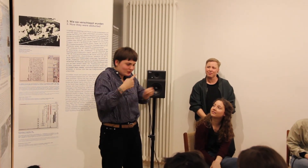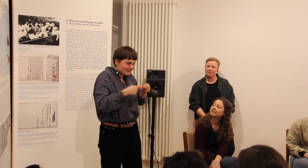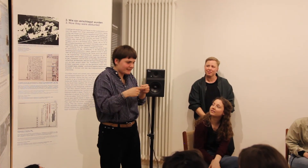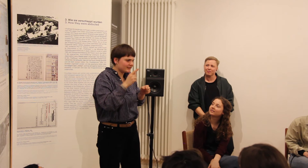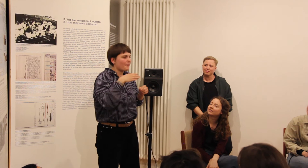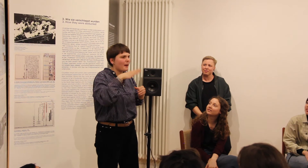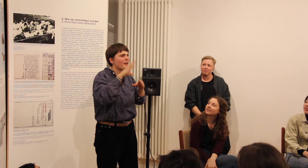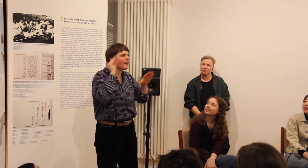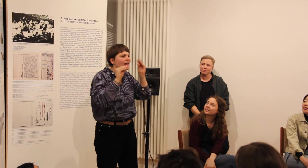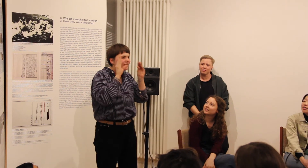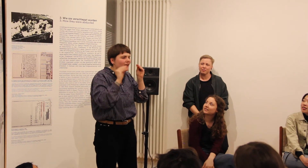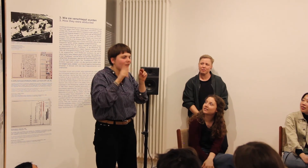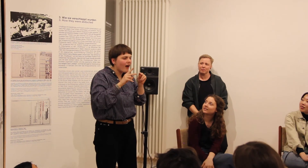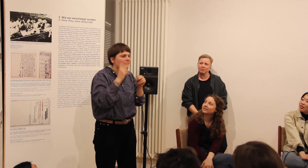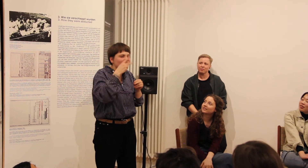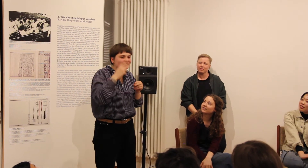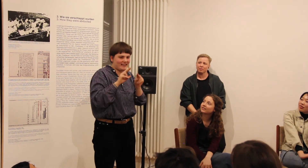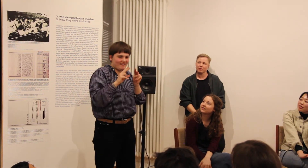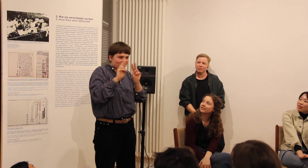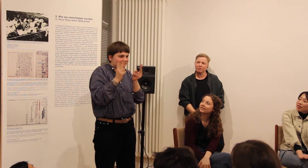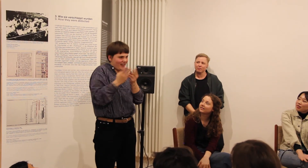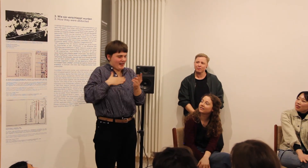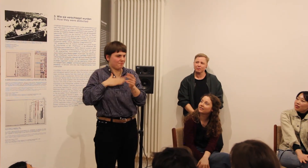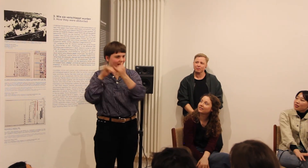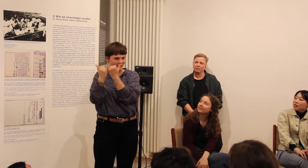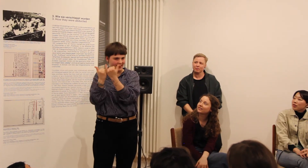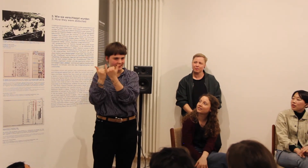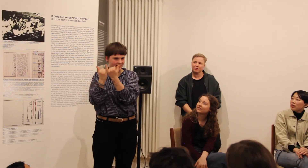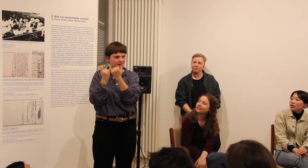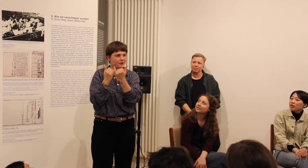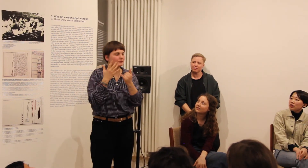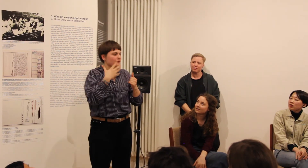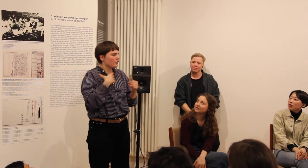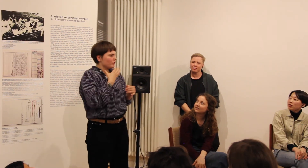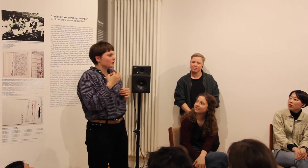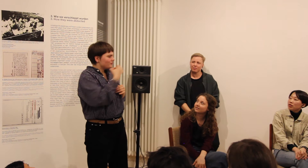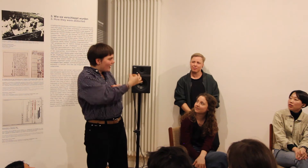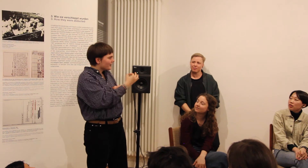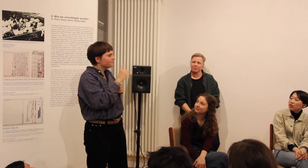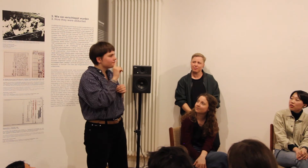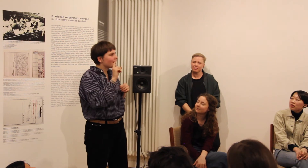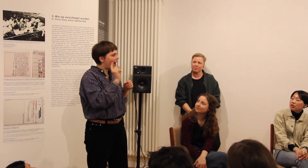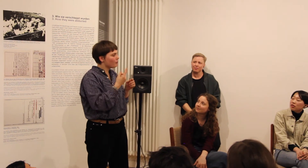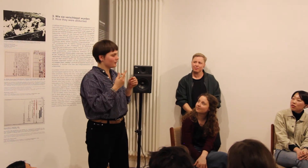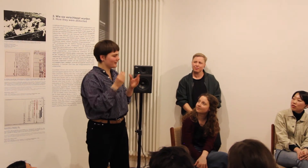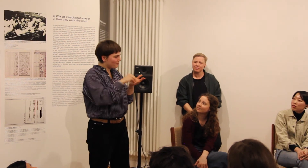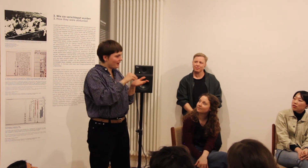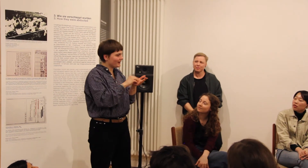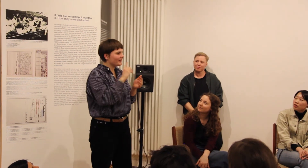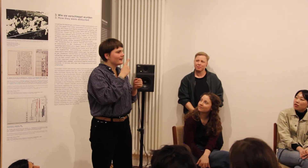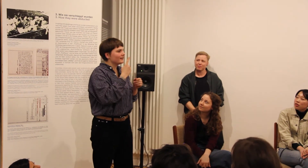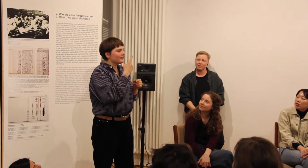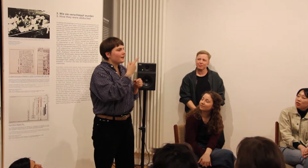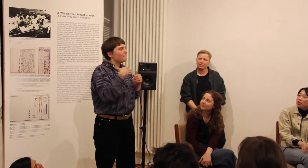und diesen Prozess mitzubekommen und auch zu verstehen wie die Welt mit deinen Eltern war und auch ist.